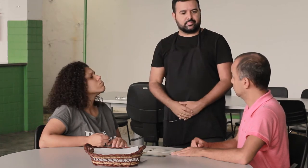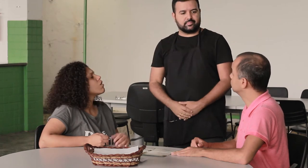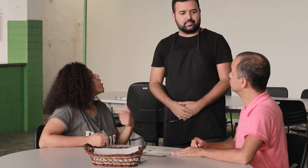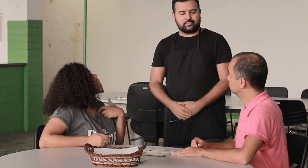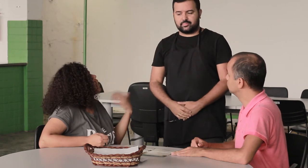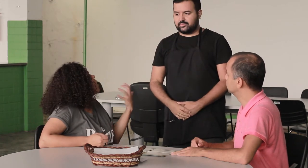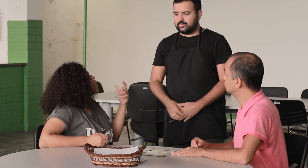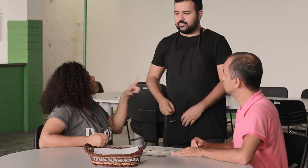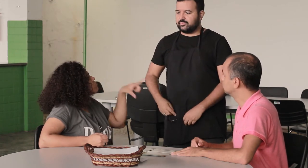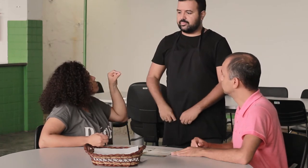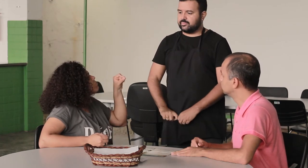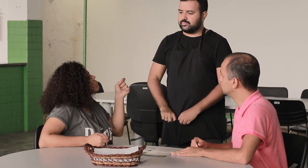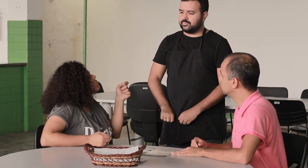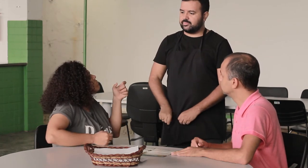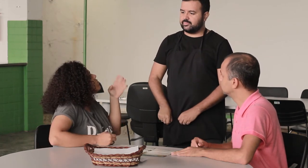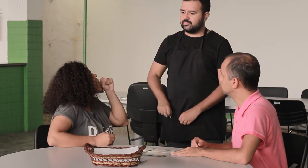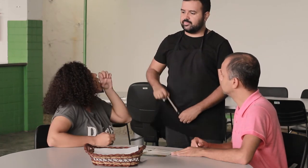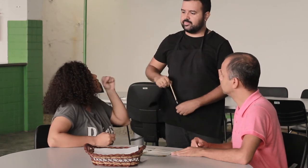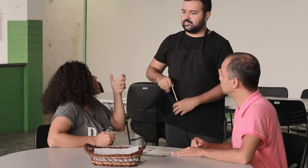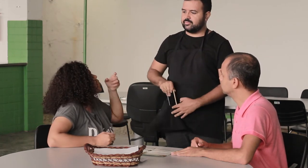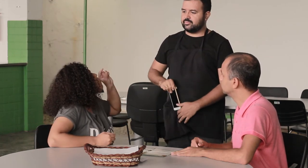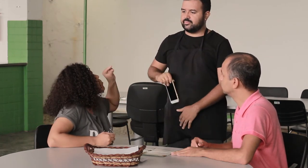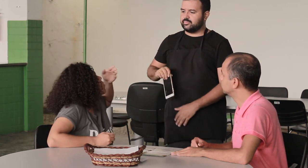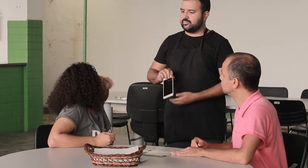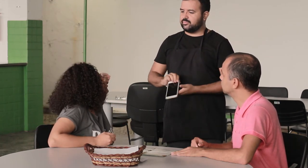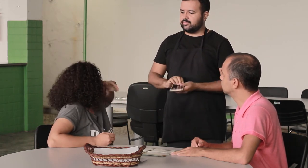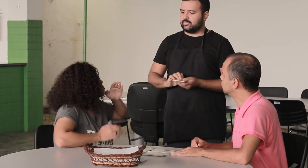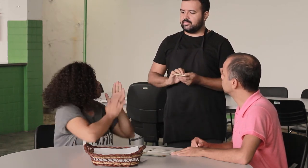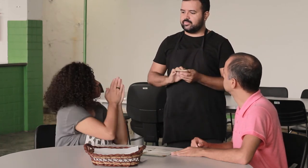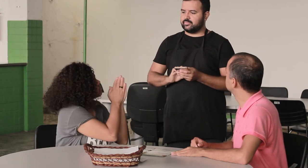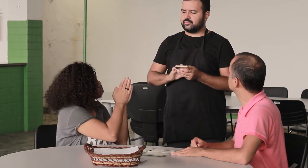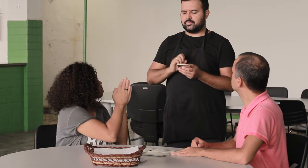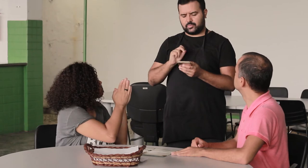Eu vou querer o suco de laranja e um pouco de açúcar